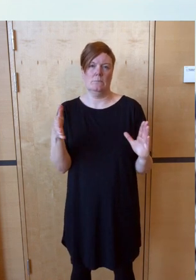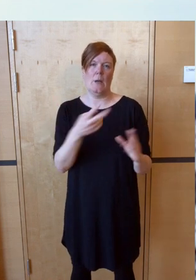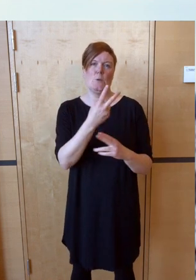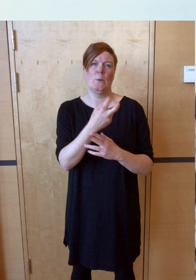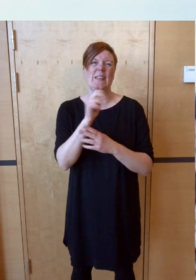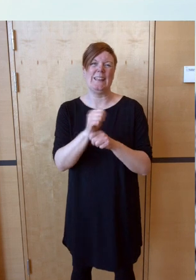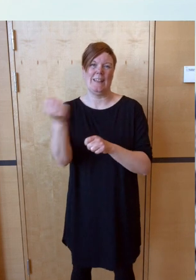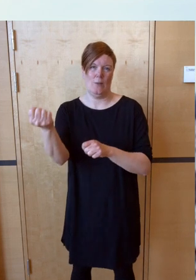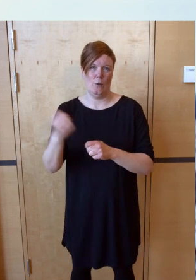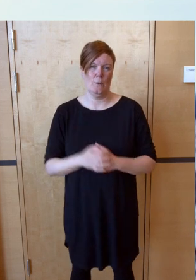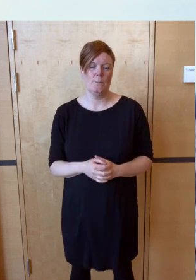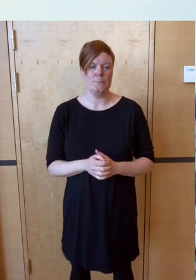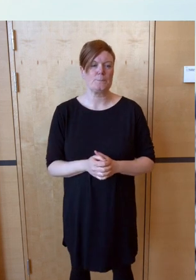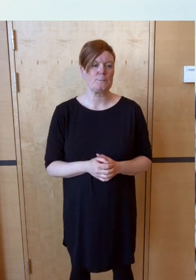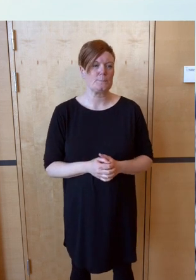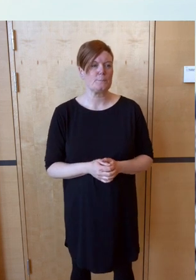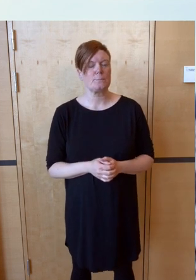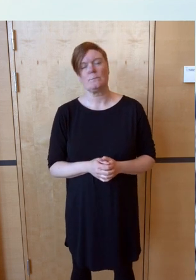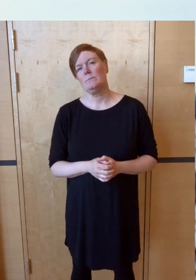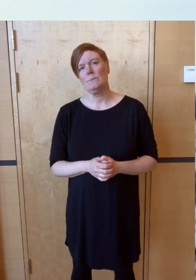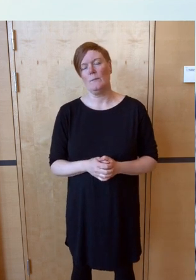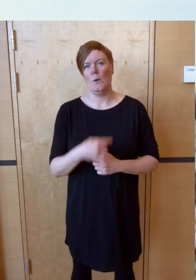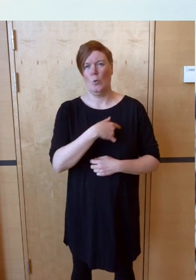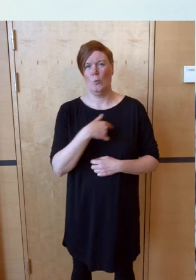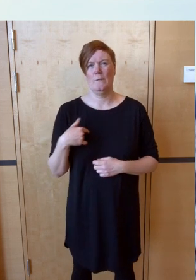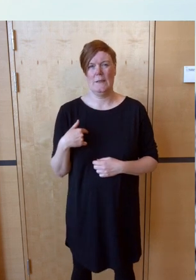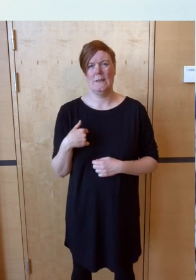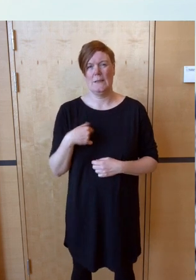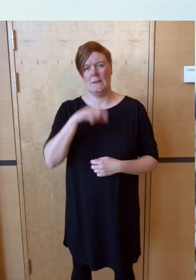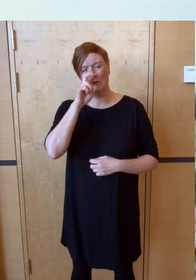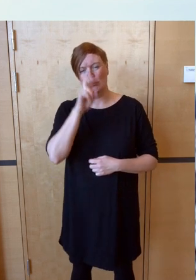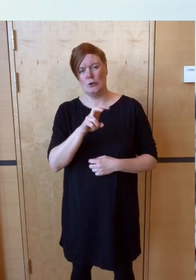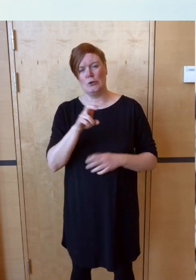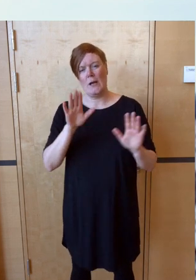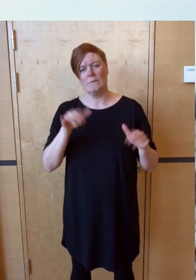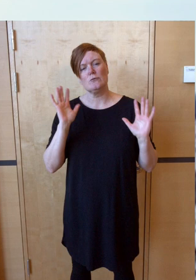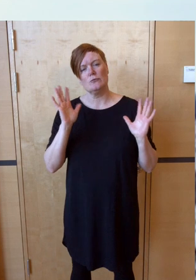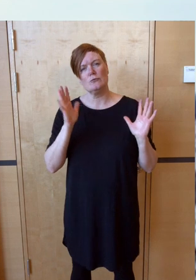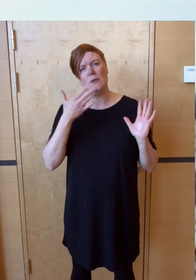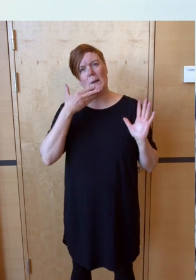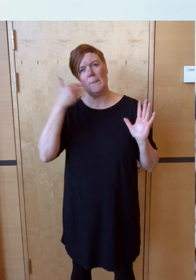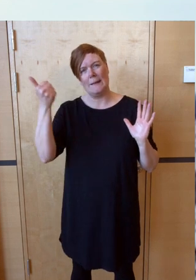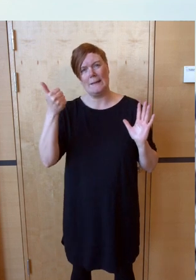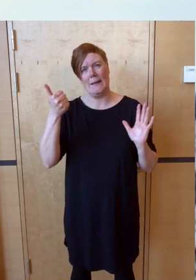Och det är ju så att det är ju klart betydligt mycket bättre under året i relation till rik Som